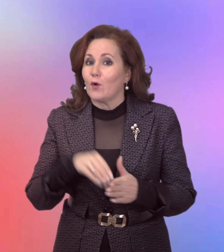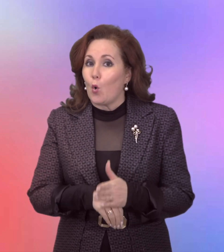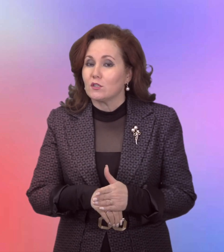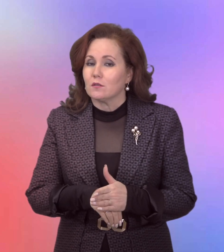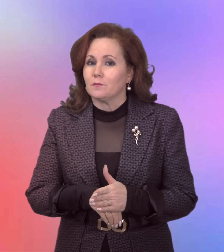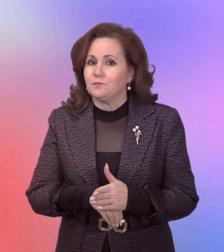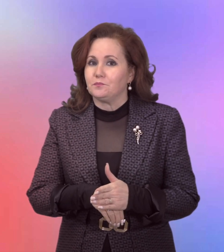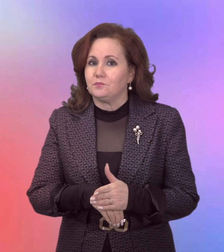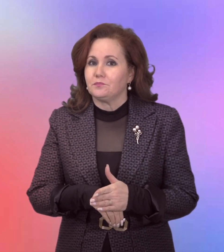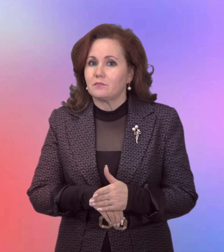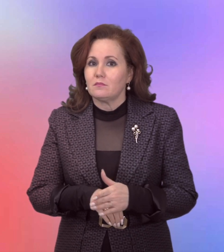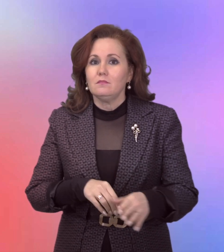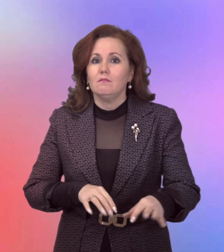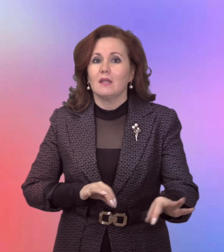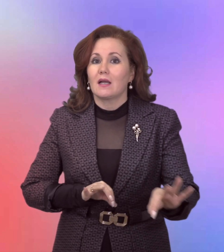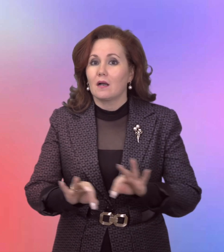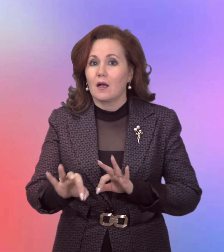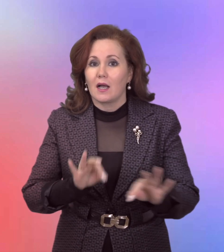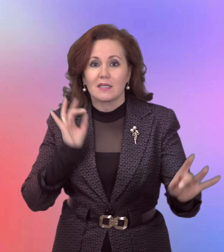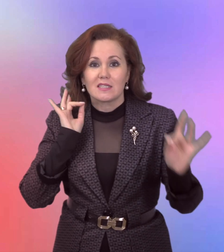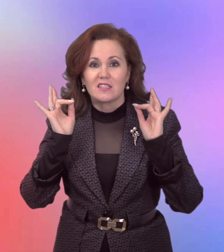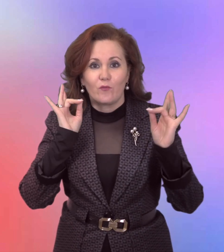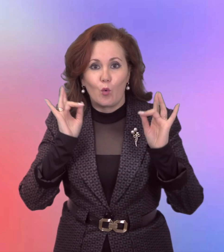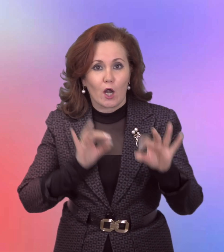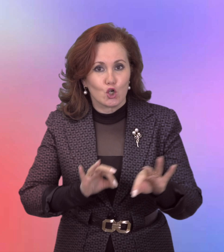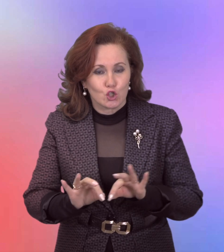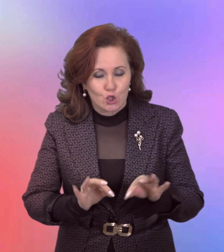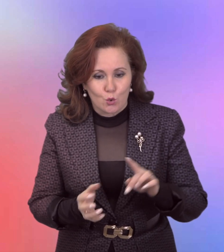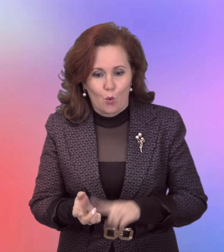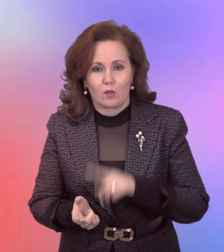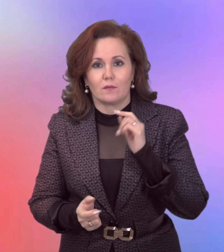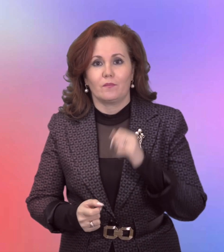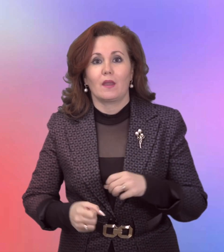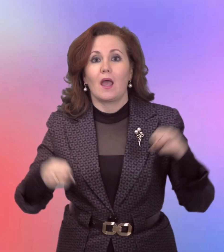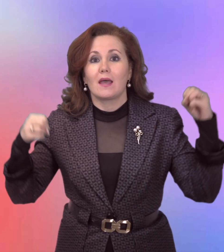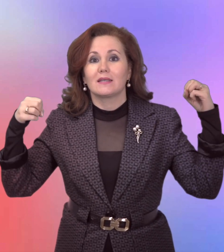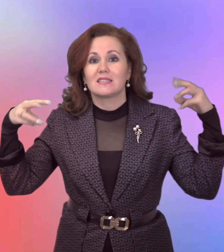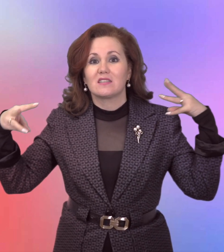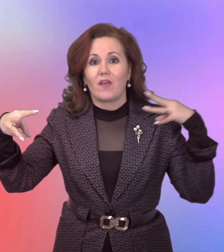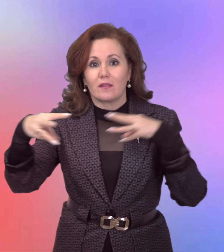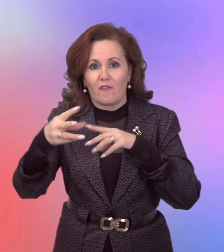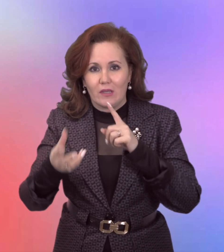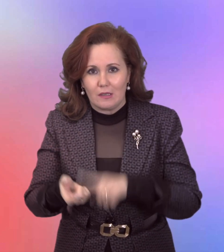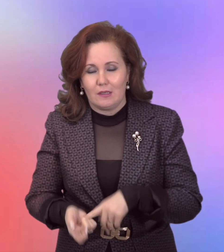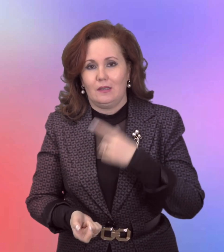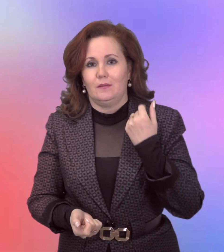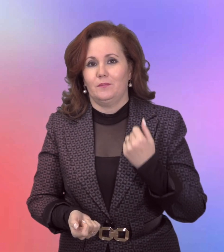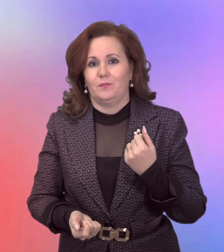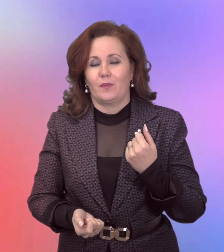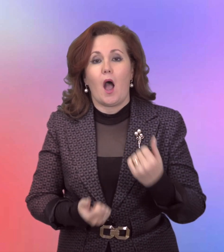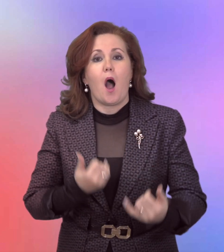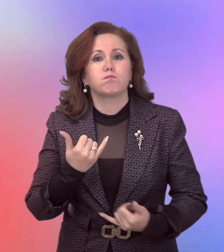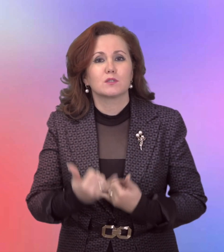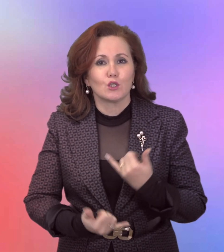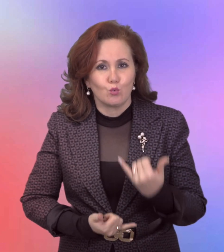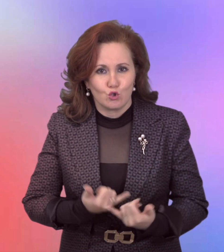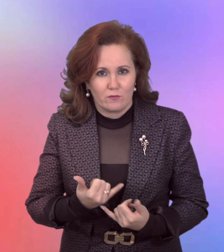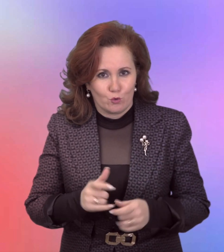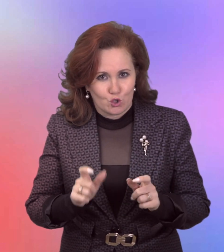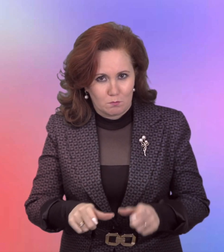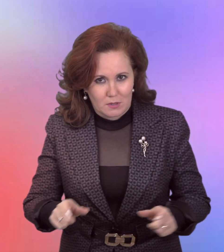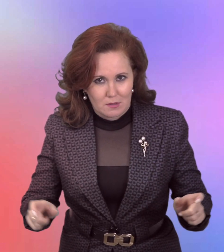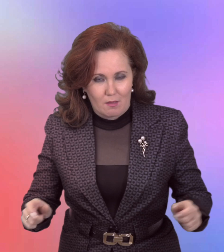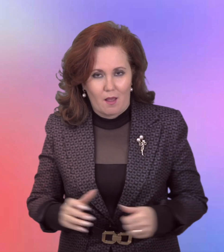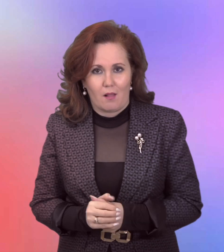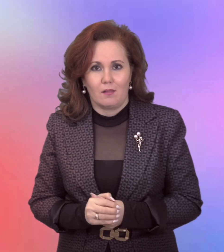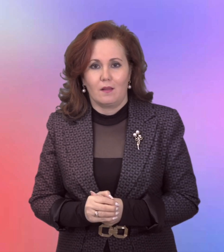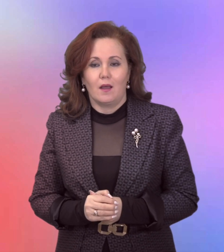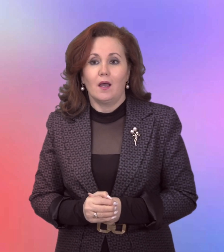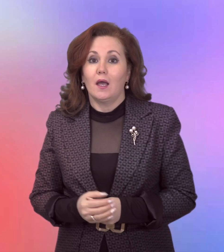Входят звукорежиссеры, световики, обслуживающий персонал —